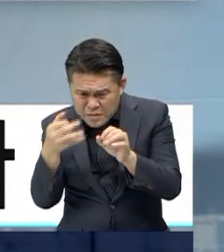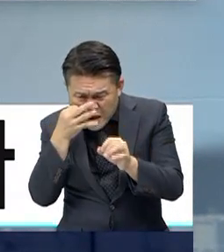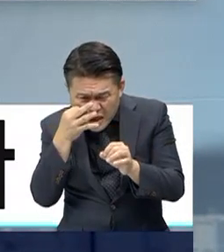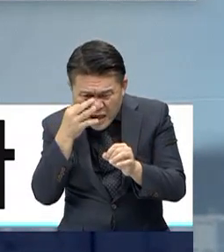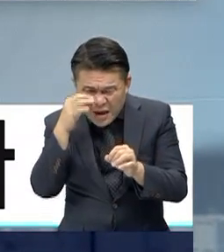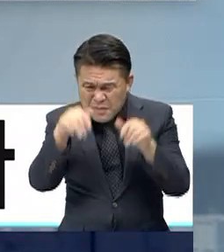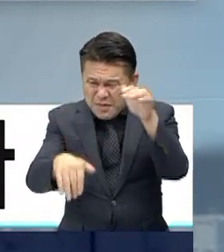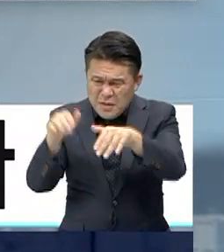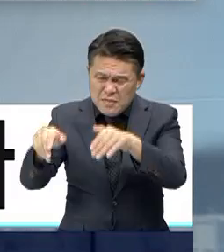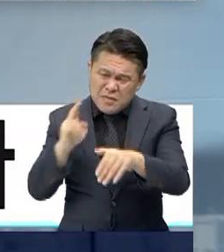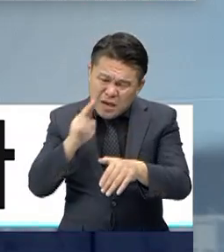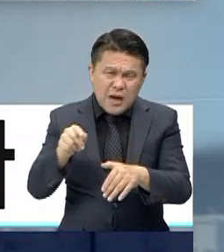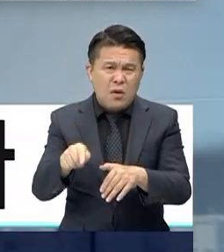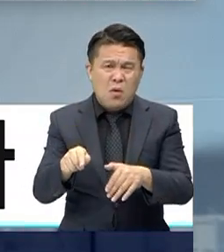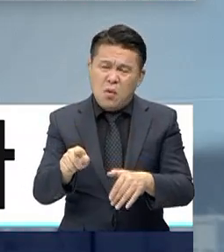김용태 기자가 전해 드립니다.